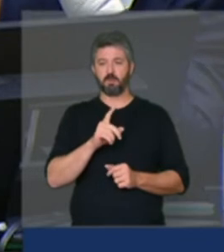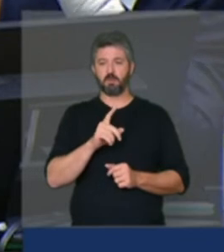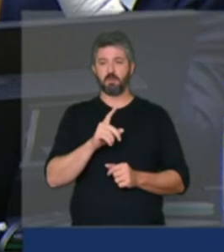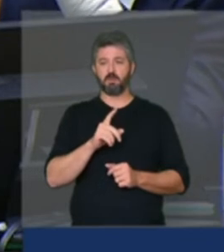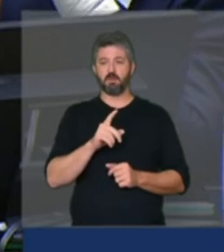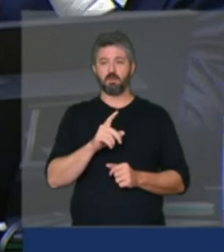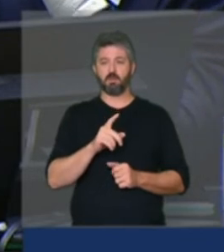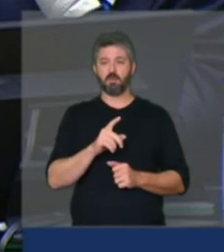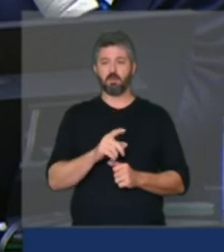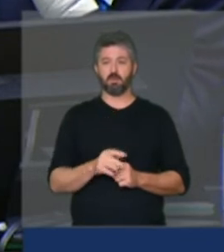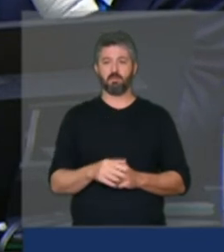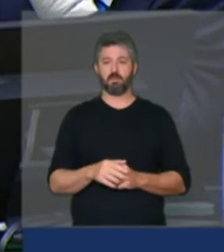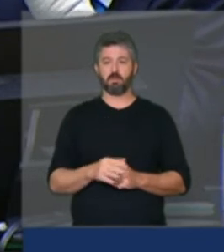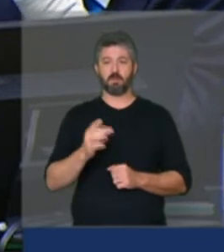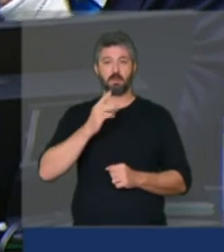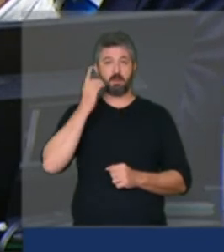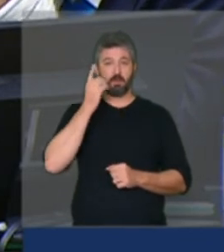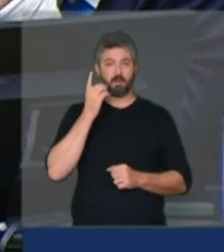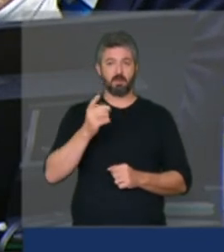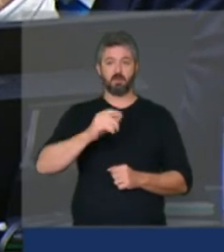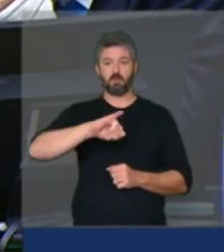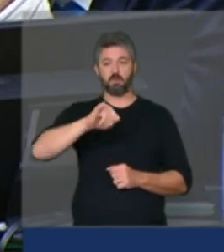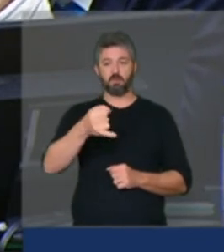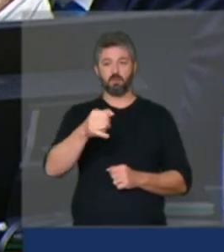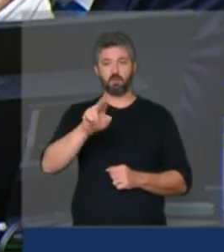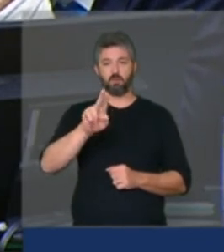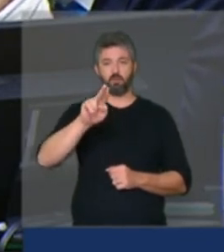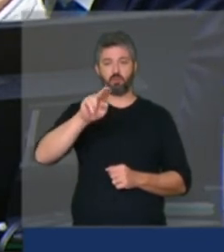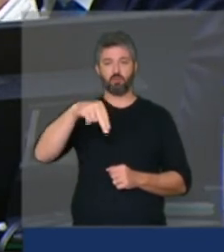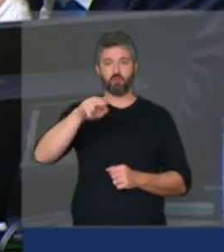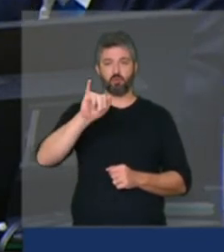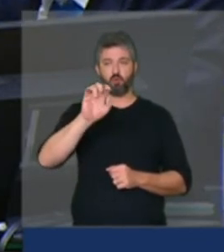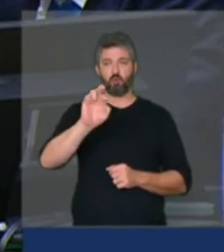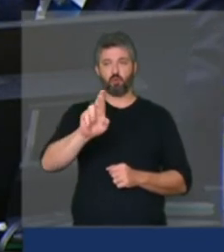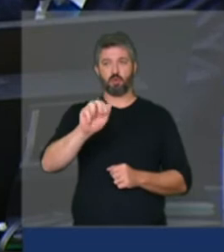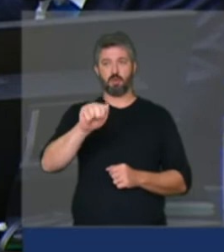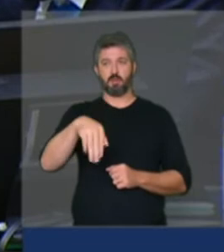FRENTE. OK MAS ESTÁ BEM. DEPUTADO... AMARAL LÁ DE MINAS GERAIS. DEPUTADO GUIGA PEIXOTO DE SÃO PAULO.